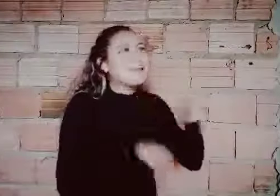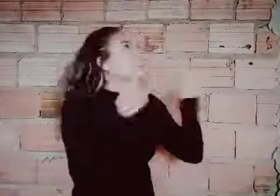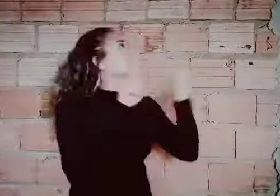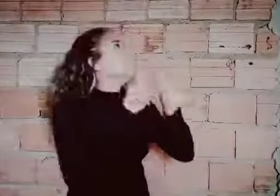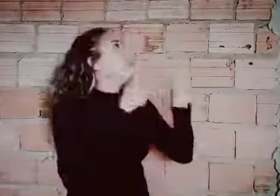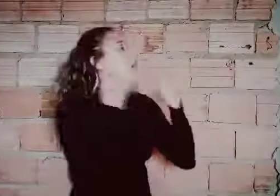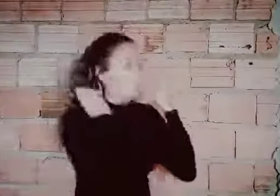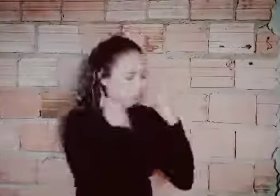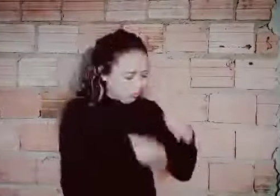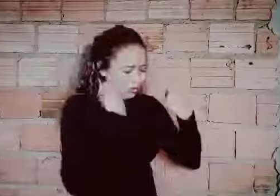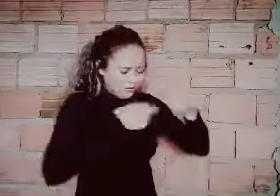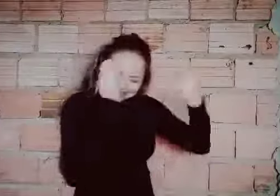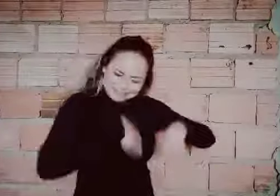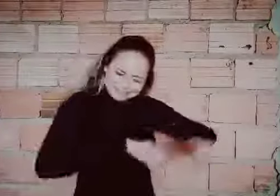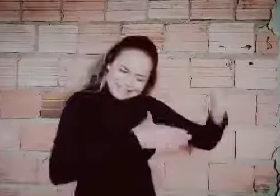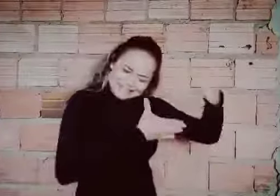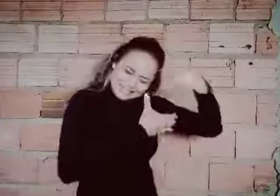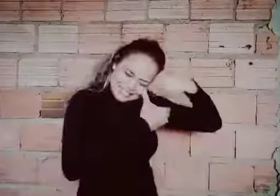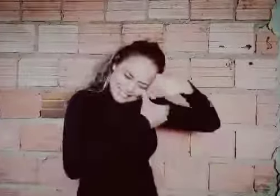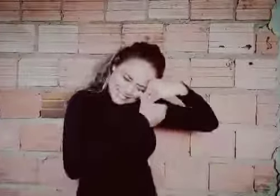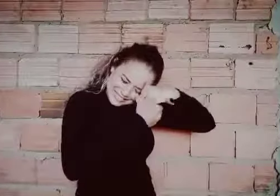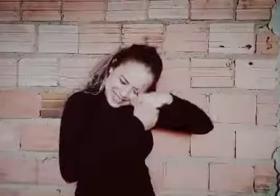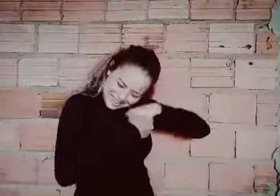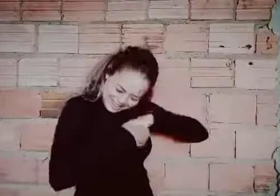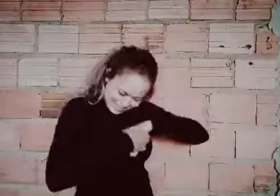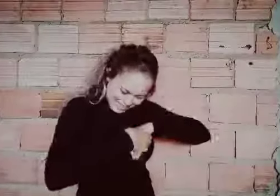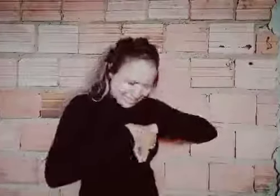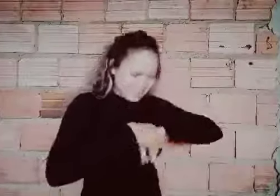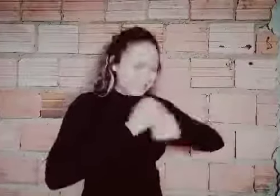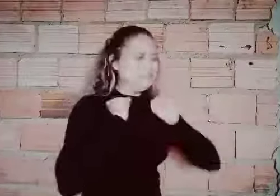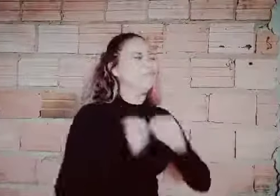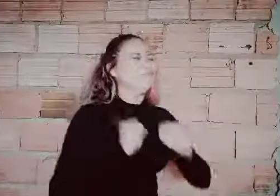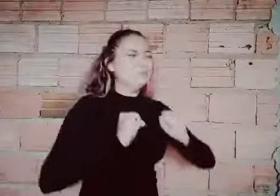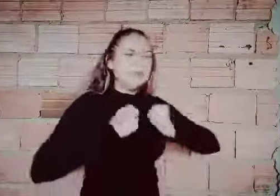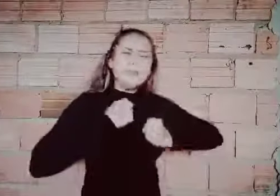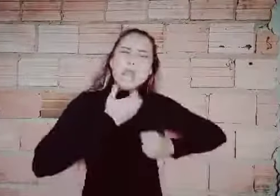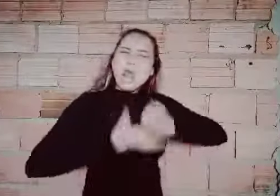Com Teu poder entre dentro de mim